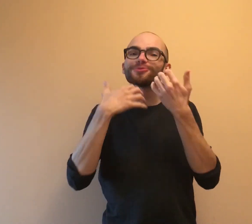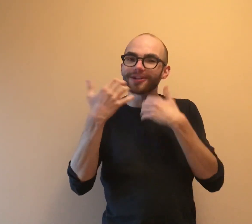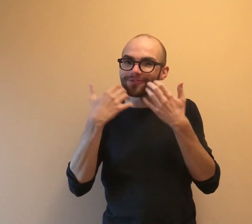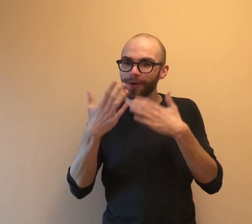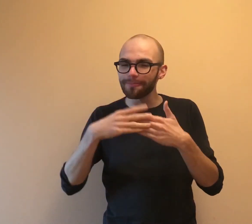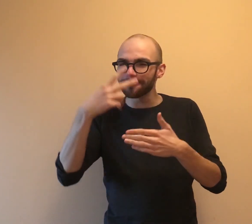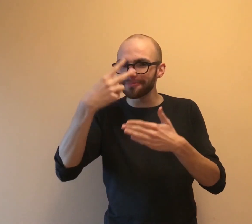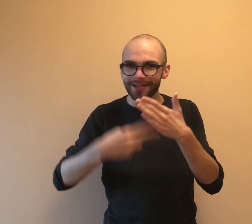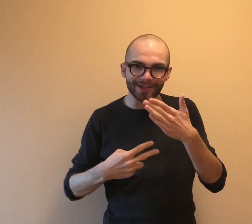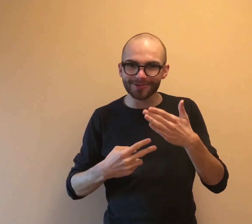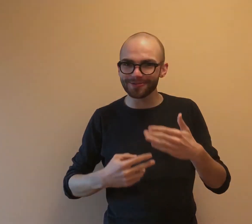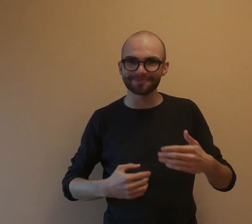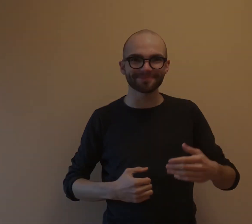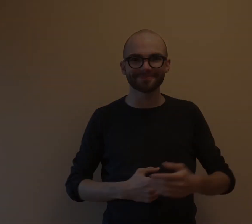Uživajte ob branju.